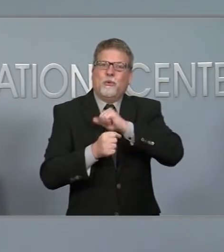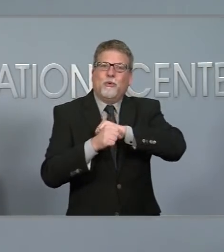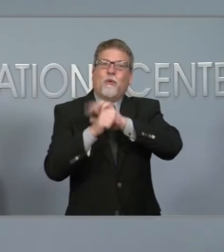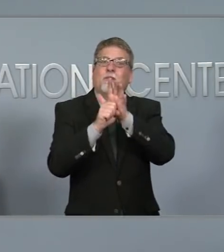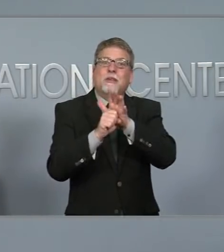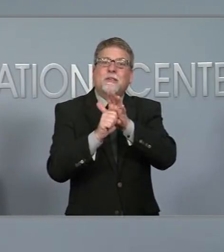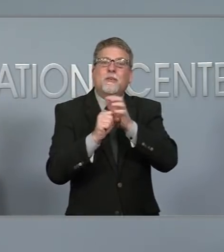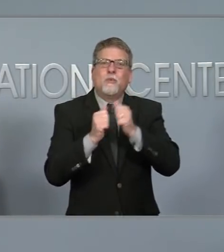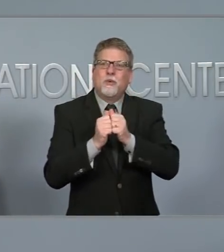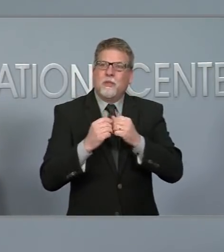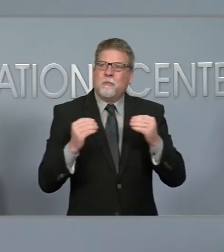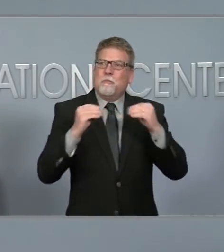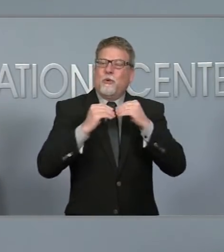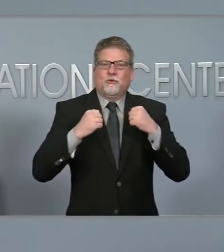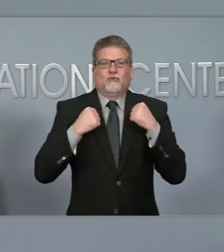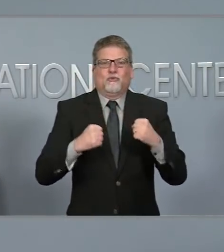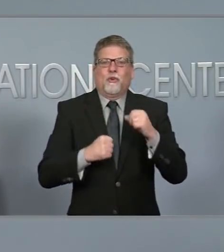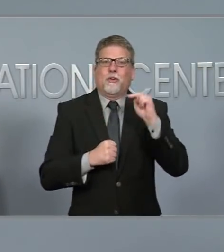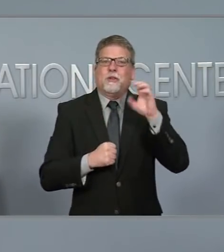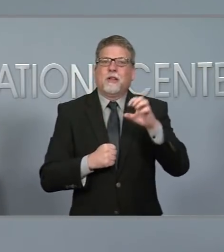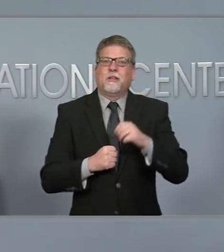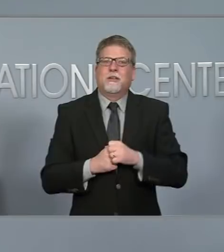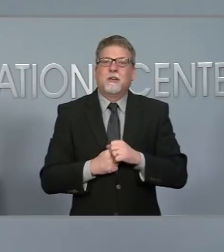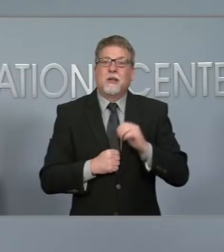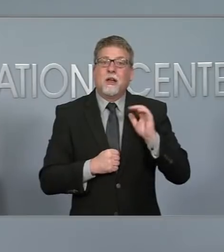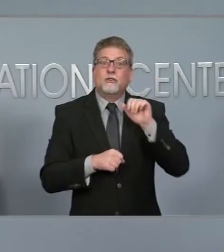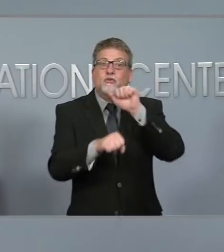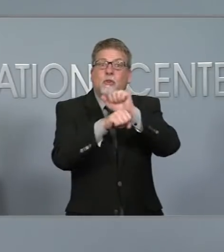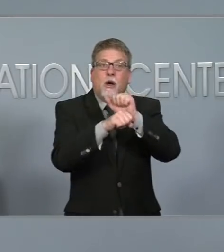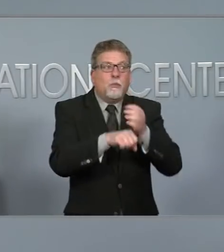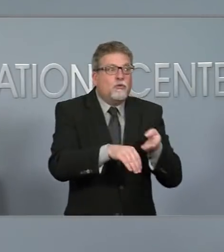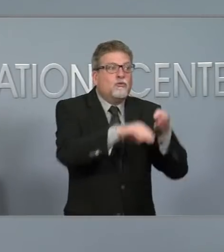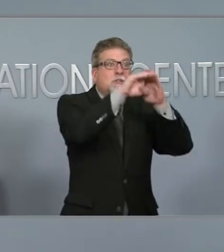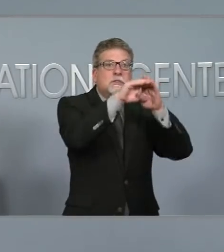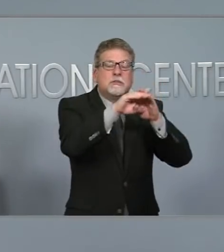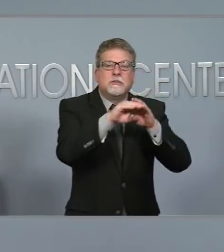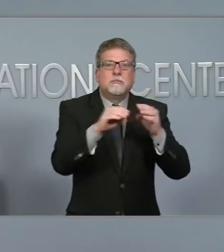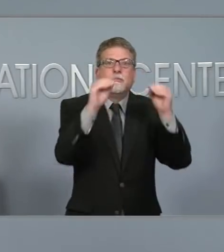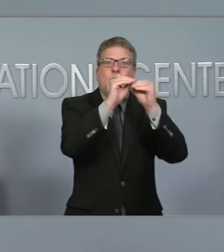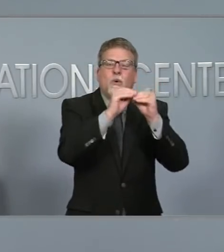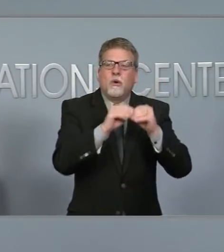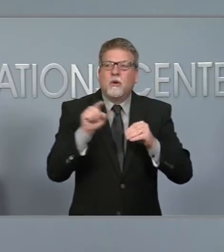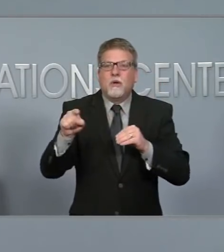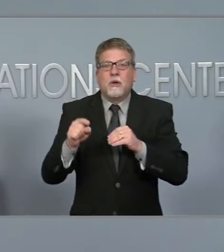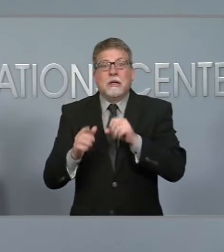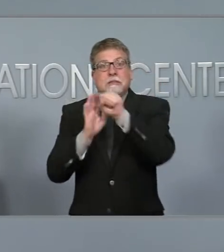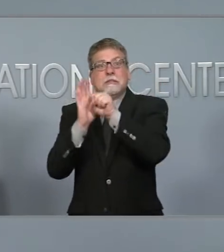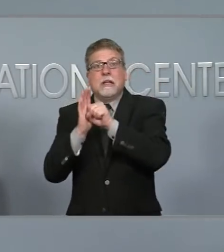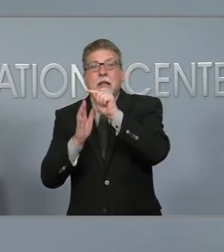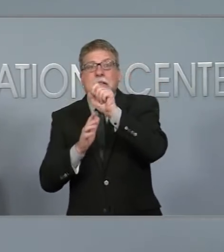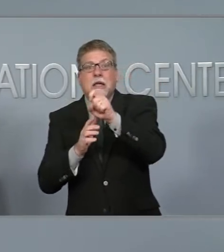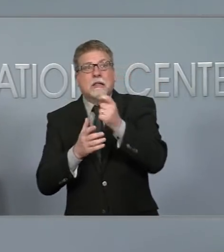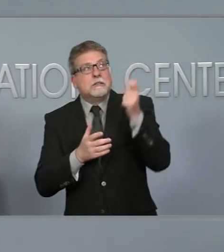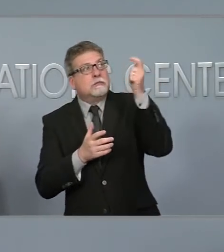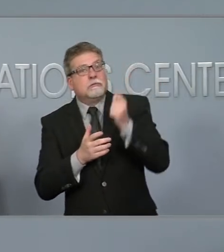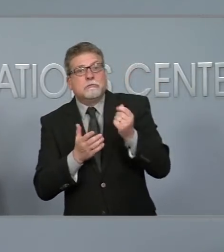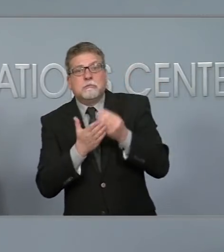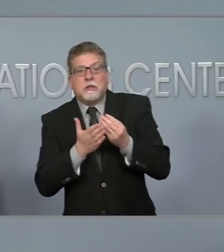ya estamos saliendo de esta